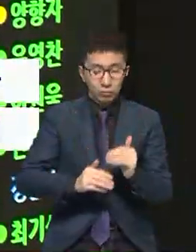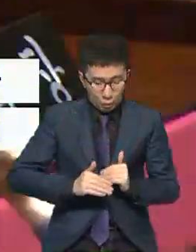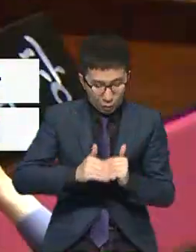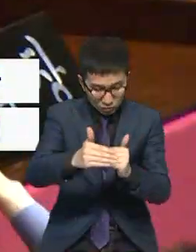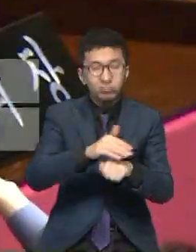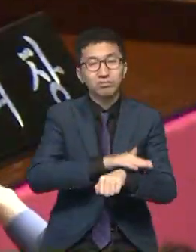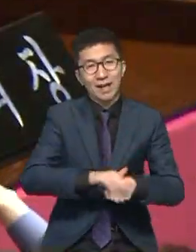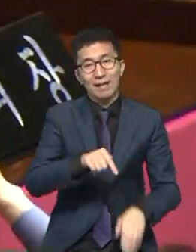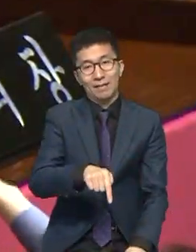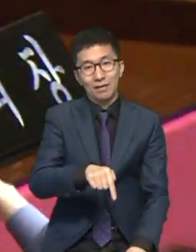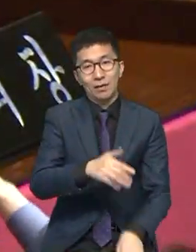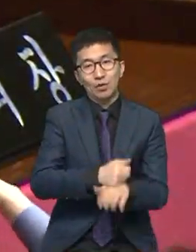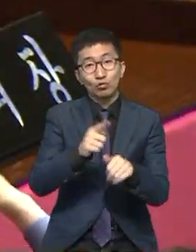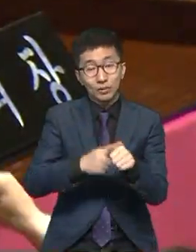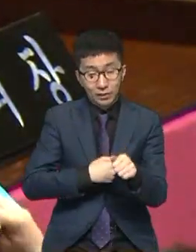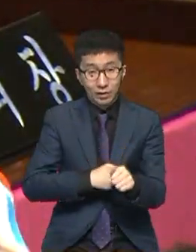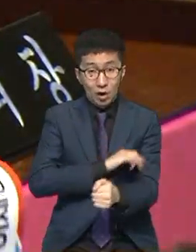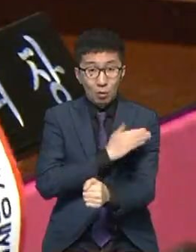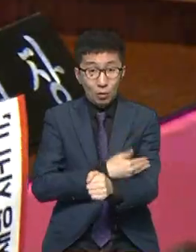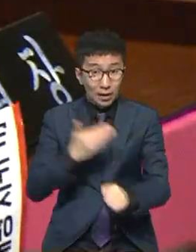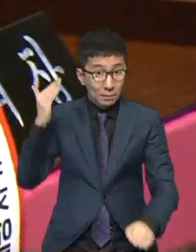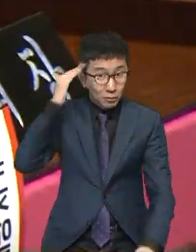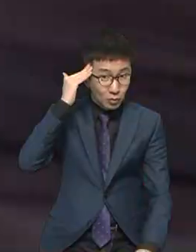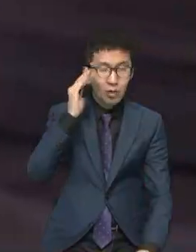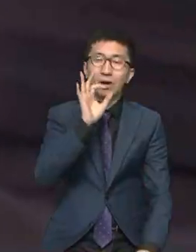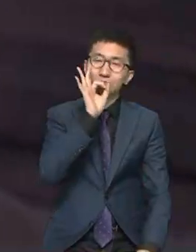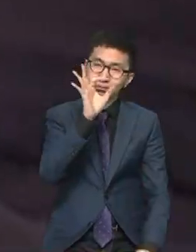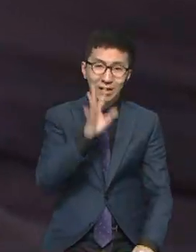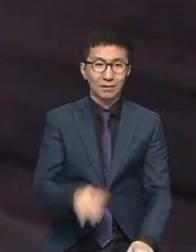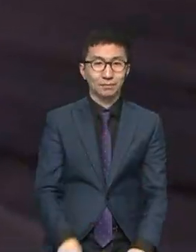침해받았다고 볼 수는 없다며 권한침해 청구와 무효 확인 청구 모두 기각했습니다.